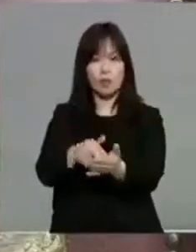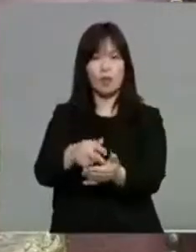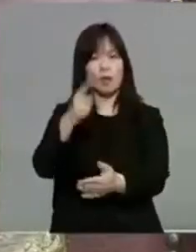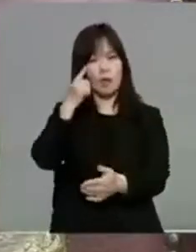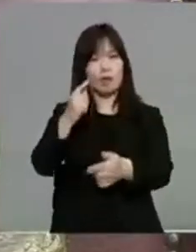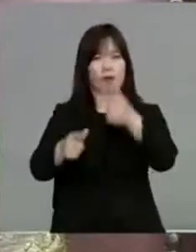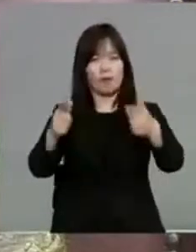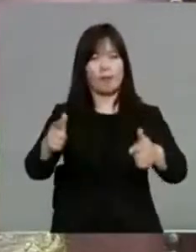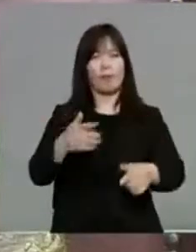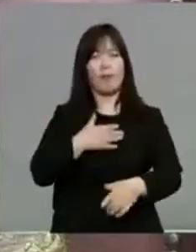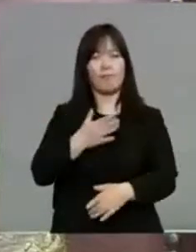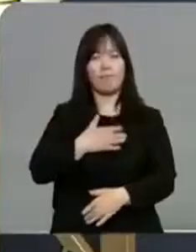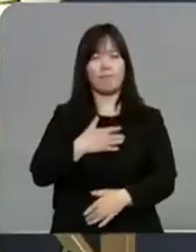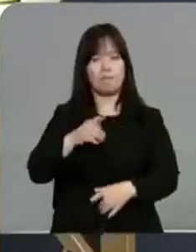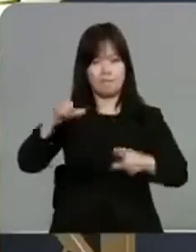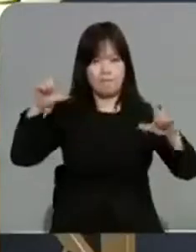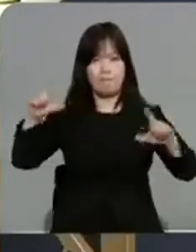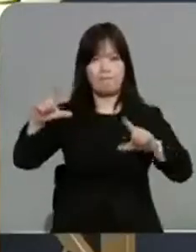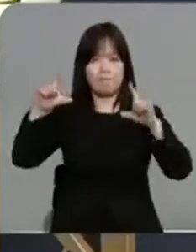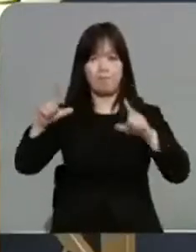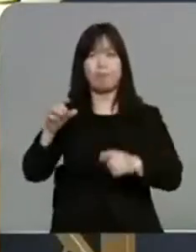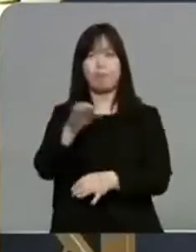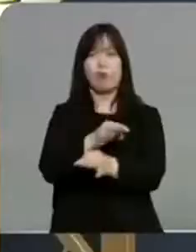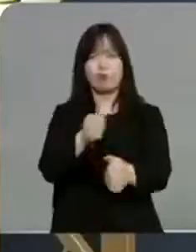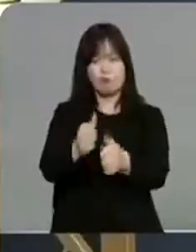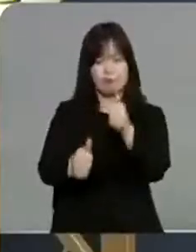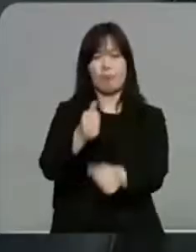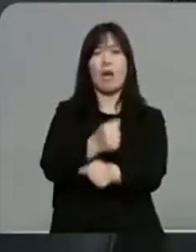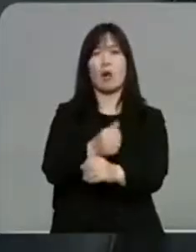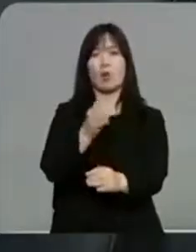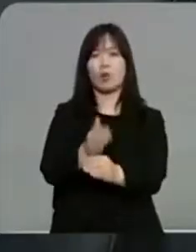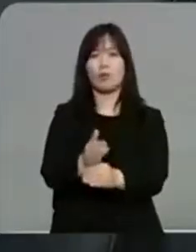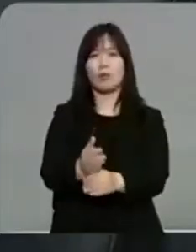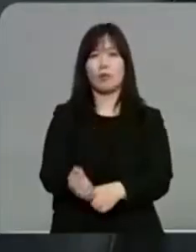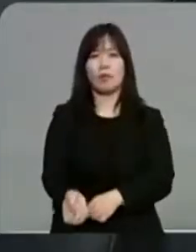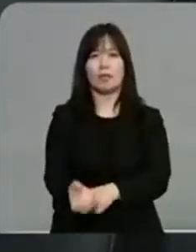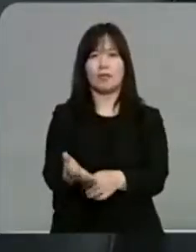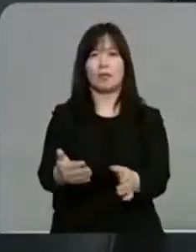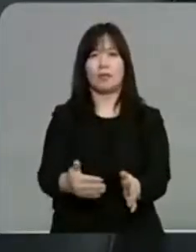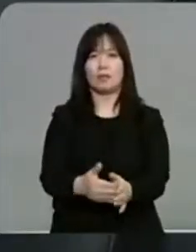을 자신하며 치열한 경쟁을 펼치고 있습니다. kbs 뉴스 이지현입니다.